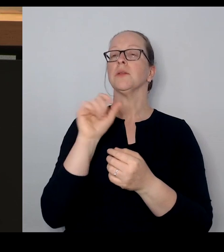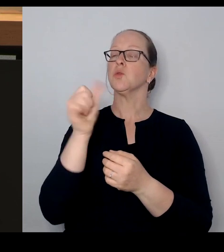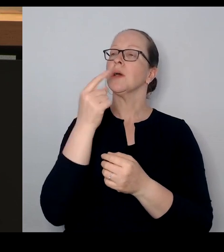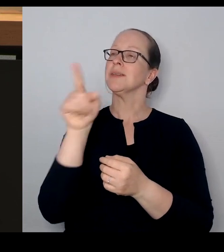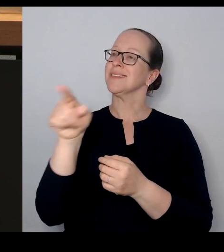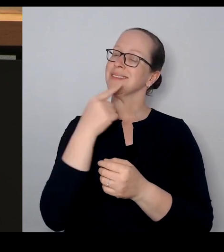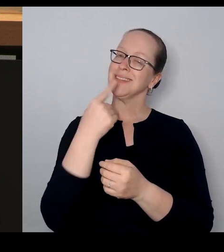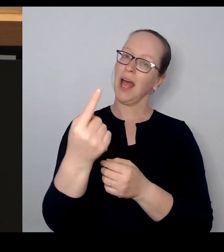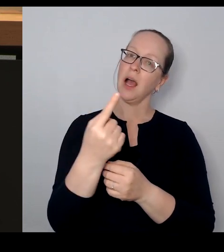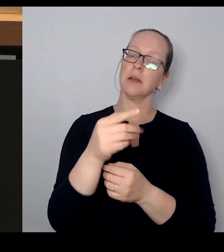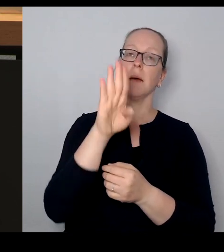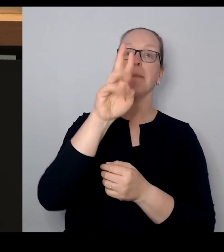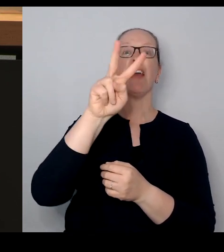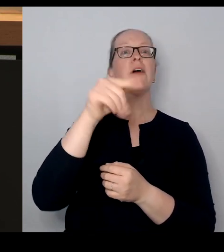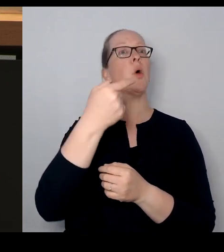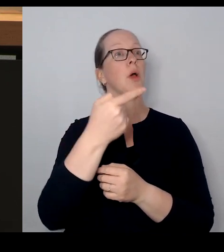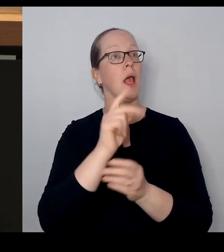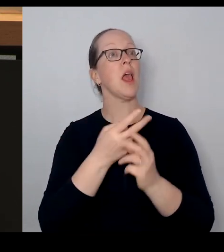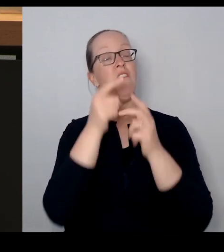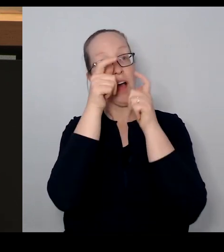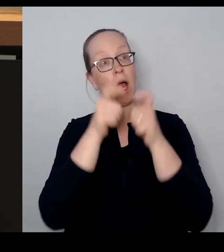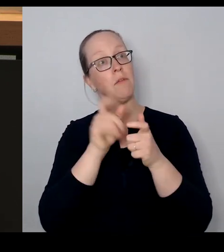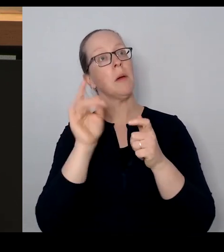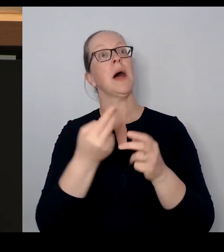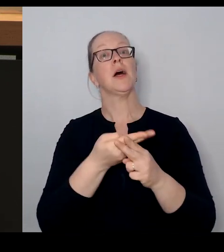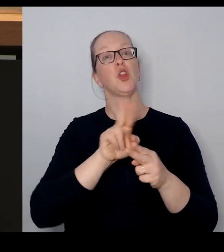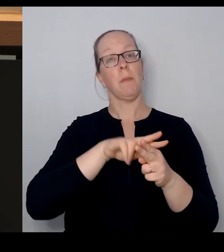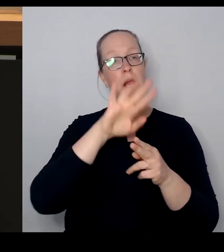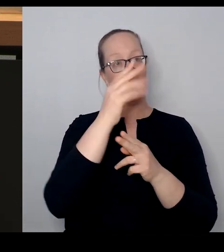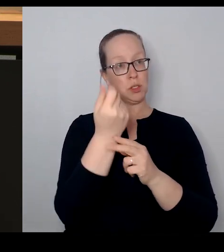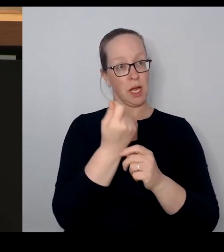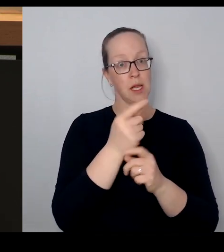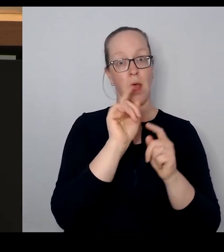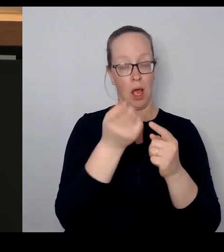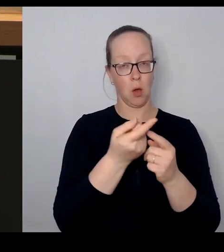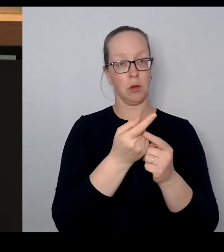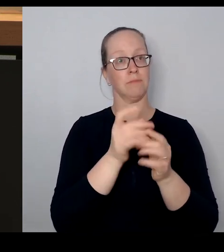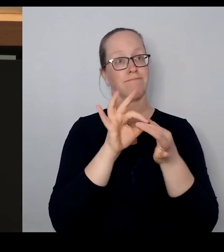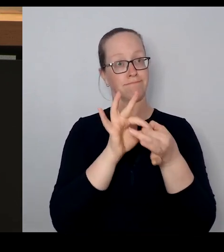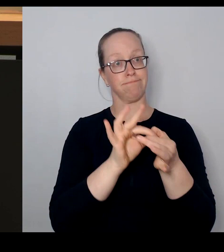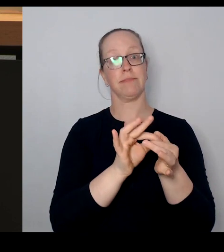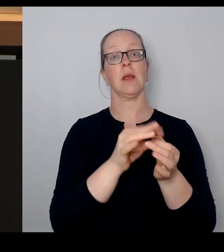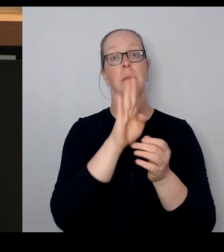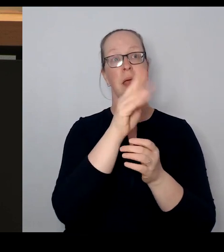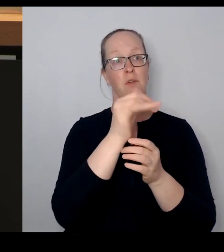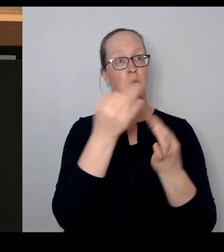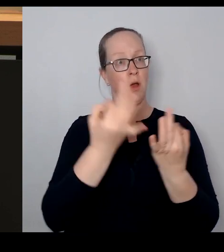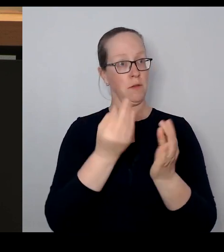Deshalb sage ich Ihnen mal, was wir in der Zwischenzeit gemacht haben. Und der grünen Senatorin haben wir Milliarden von Euro